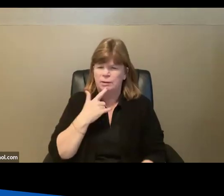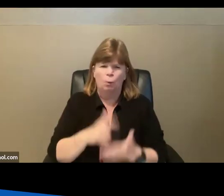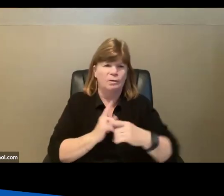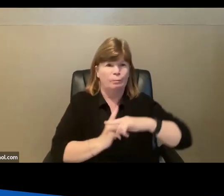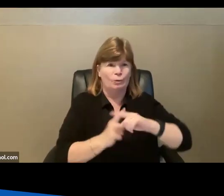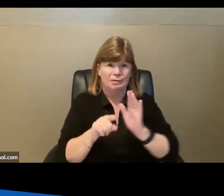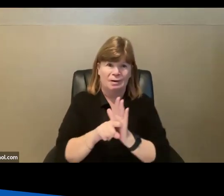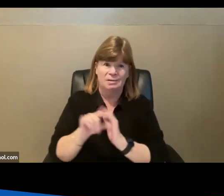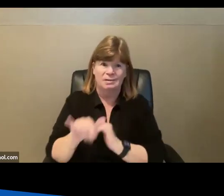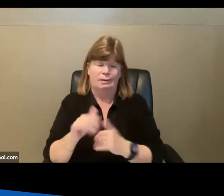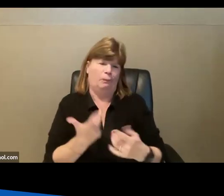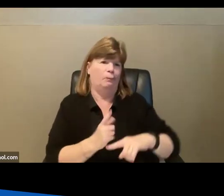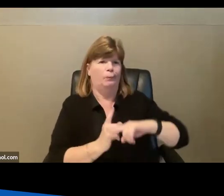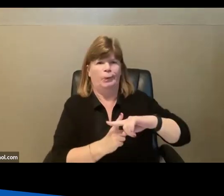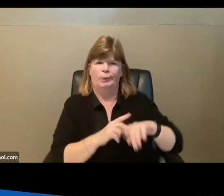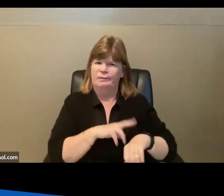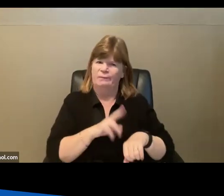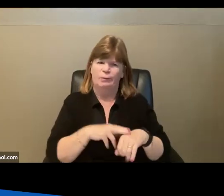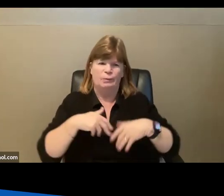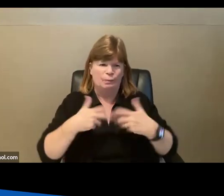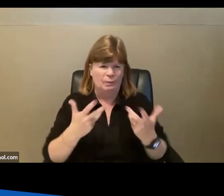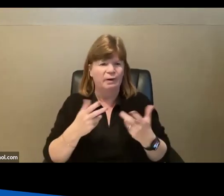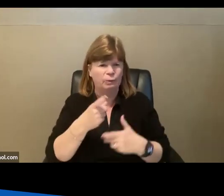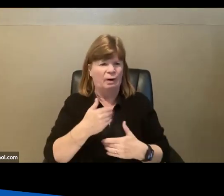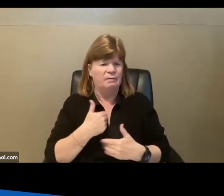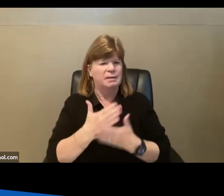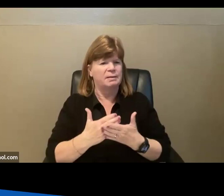Bueno, la ventaja sin duda es que se recupera algo de función.